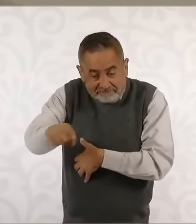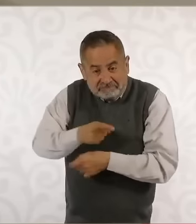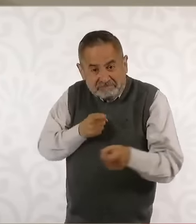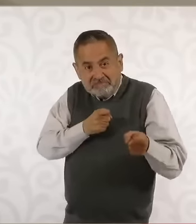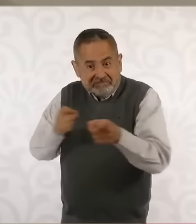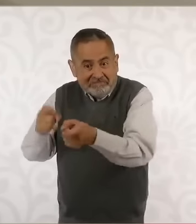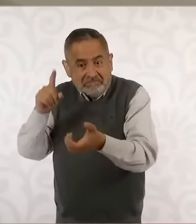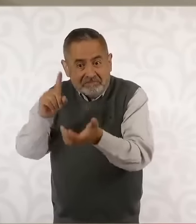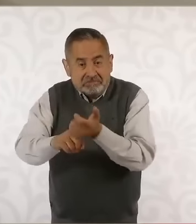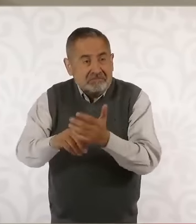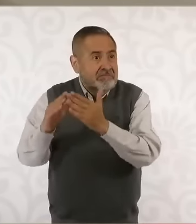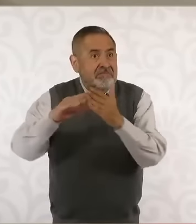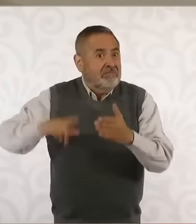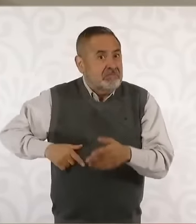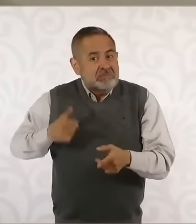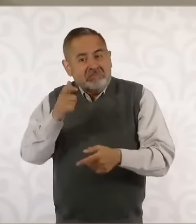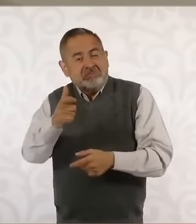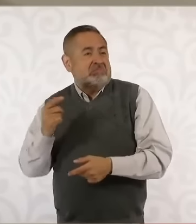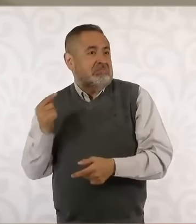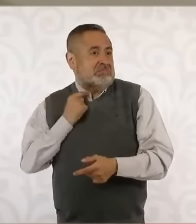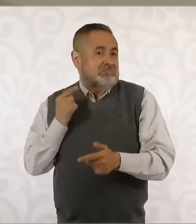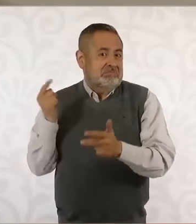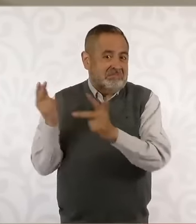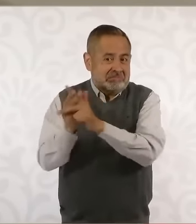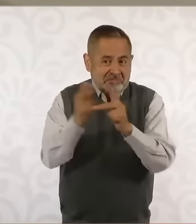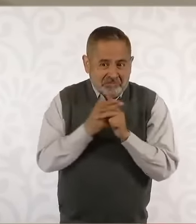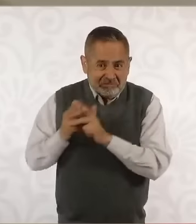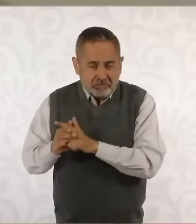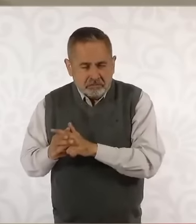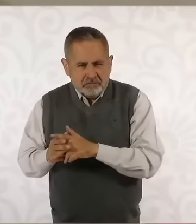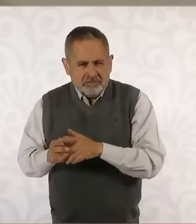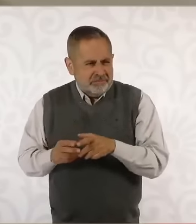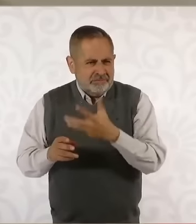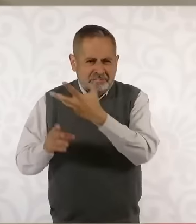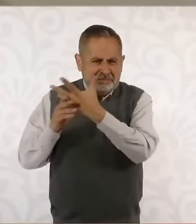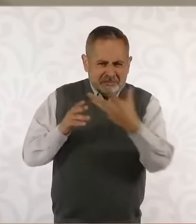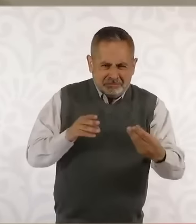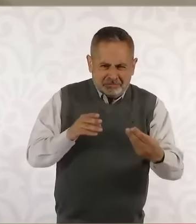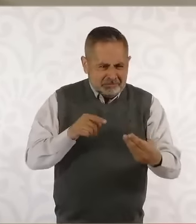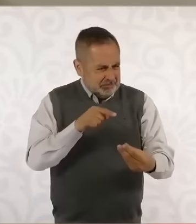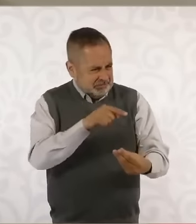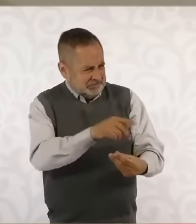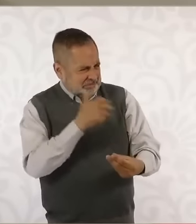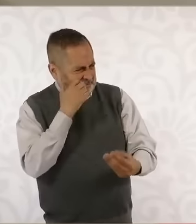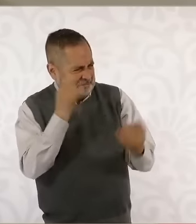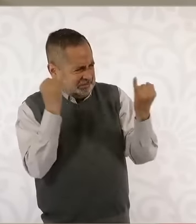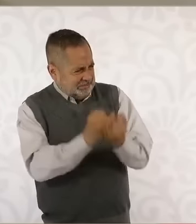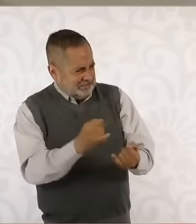la casa de gobierno. Se espera reproducir algo de ese estilo este próximo 15 de noviembre.